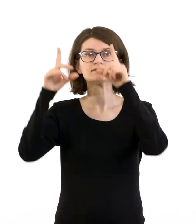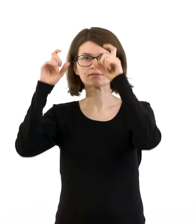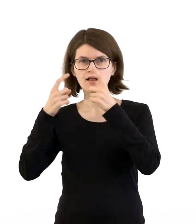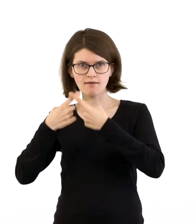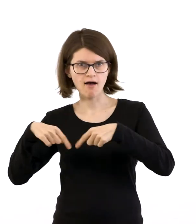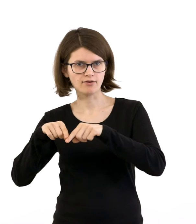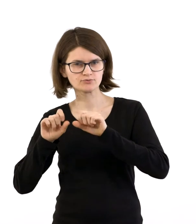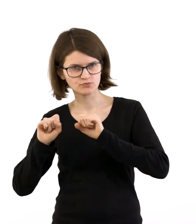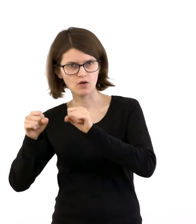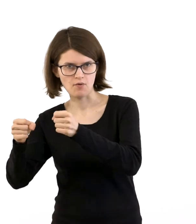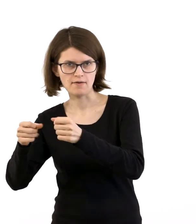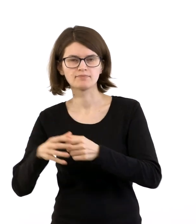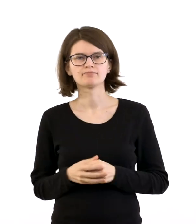Nadchodzi czas realizacji działań.